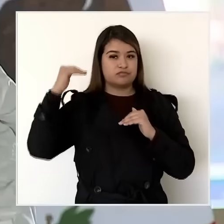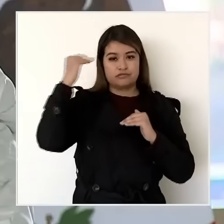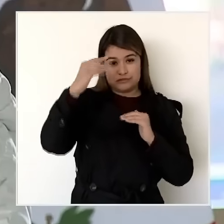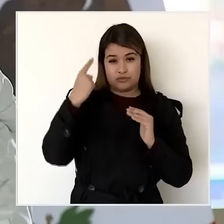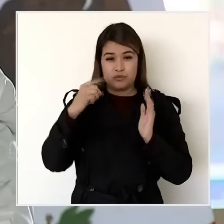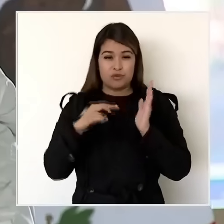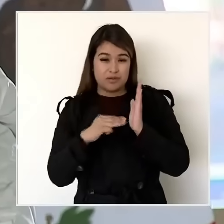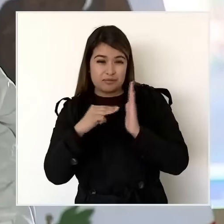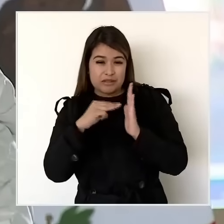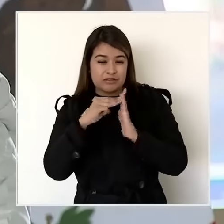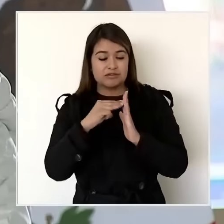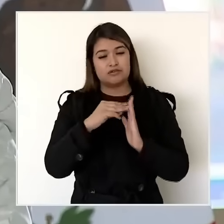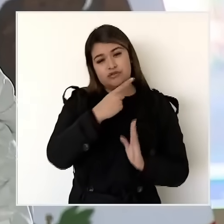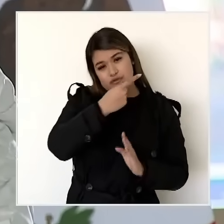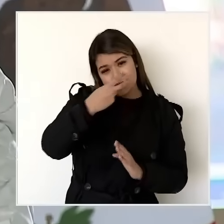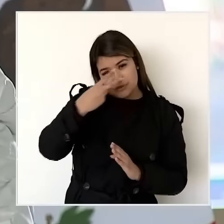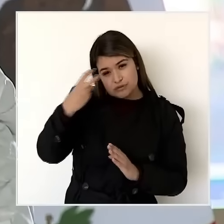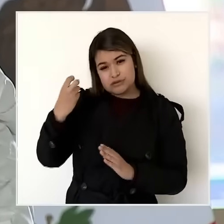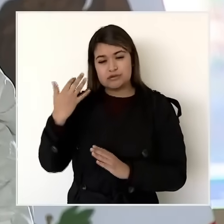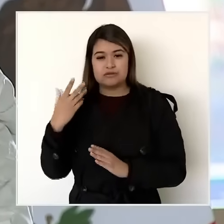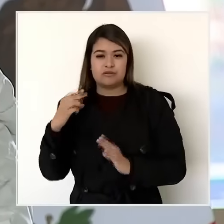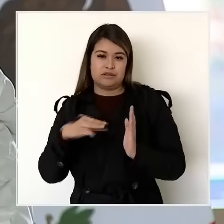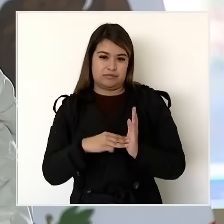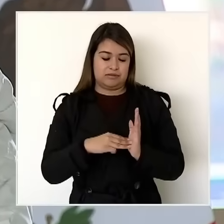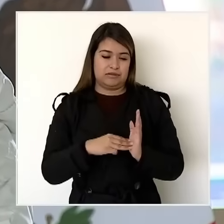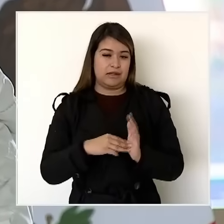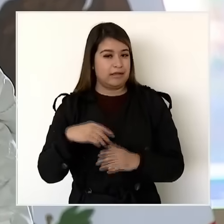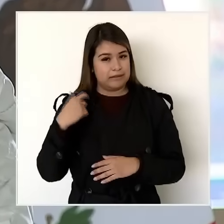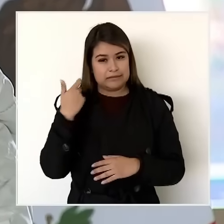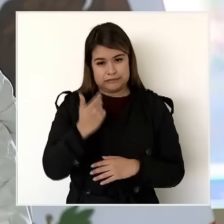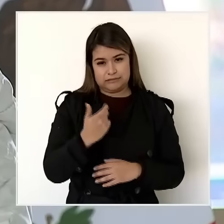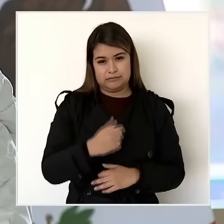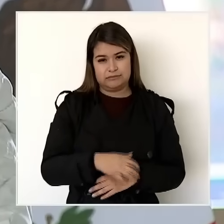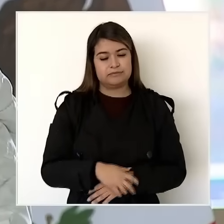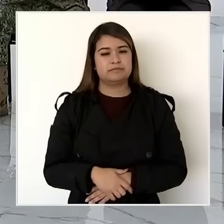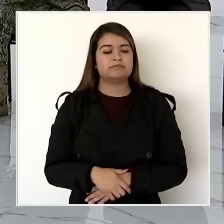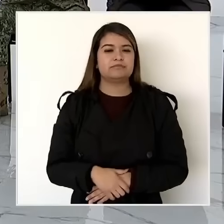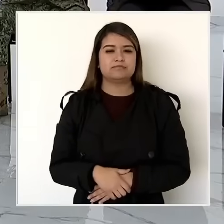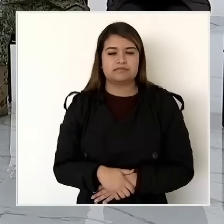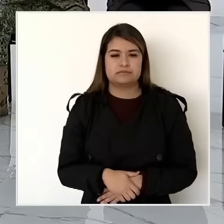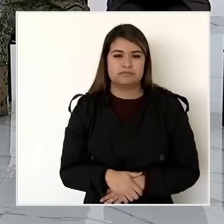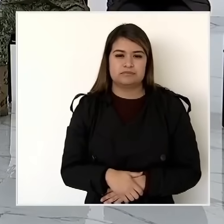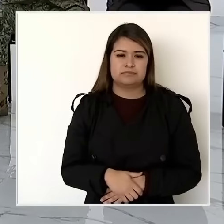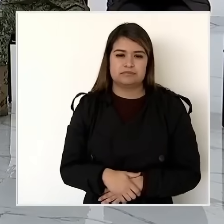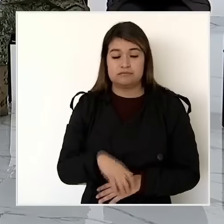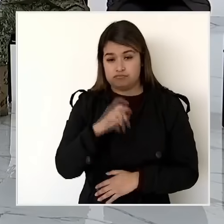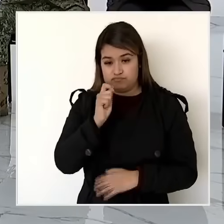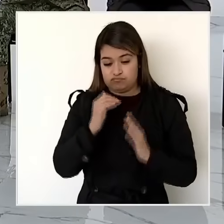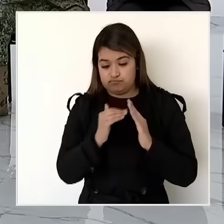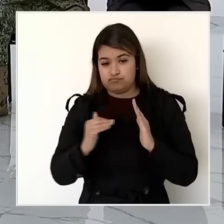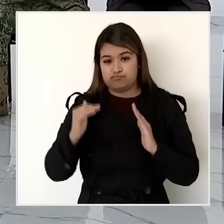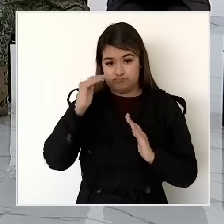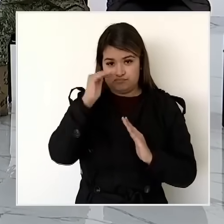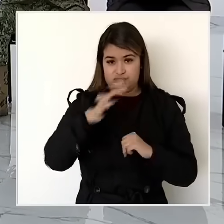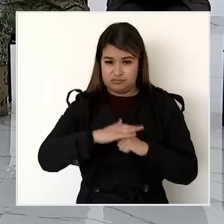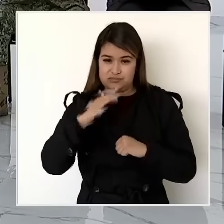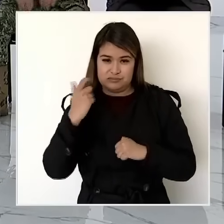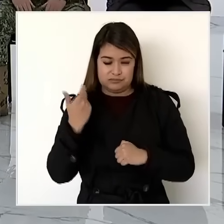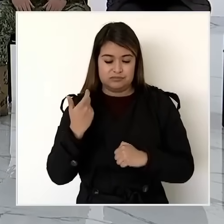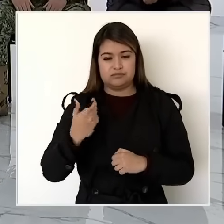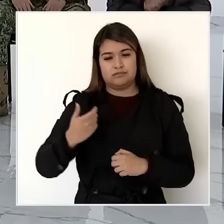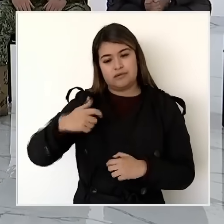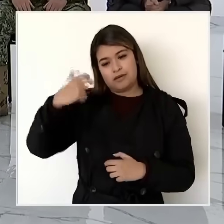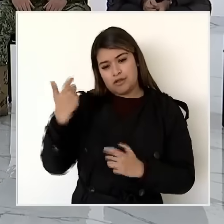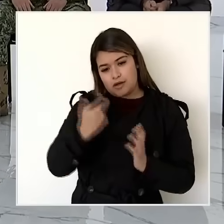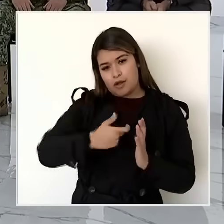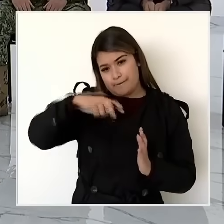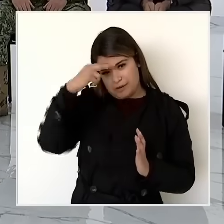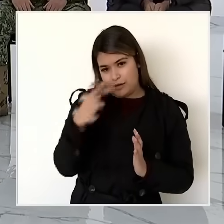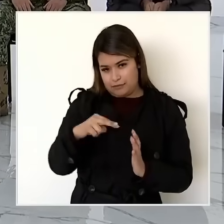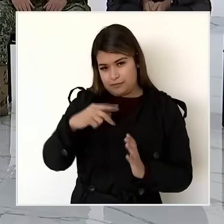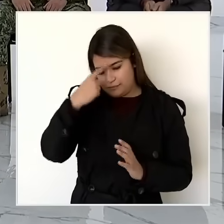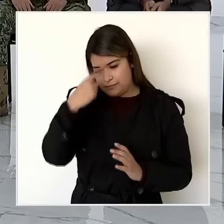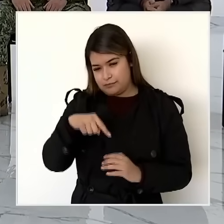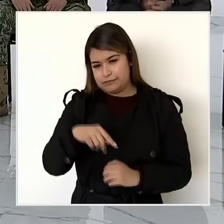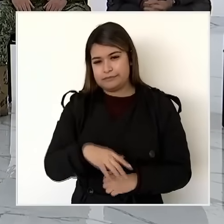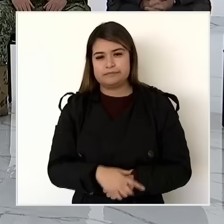millones de pesos. [Aplausos] [Música] [Aplausos] Esto no se hubiera podido desarrollar.